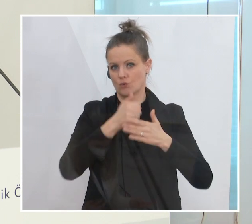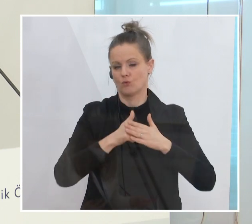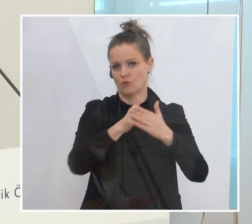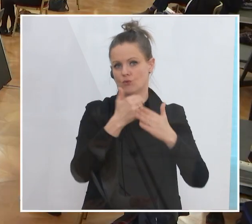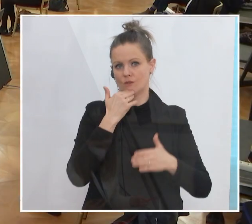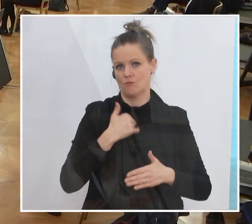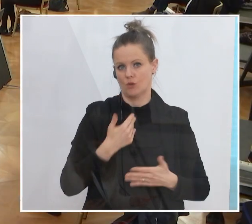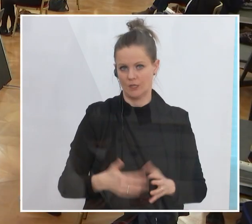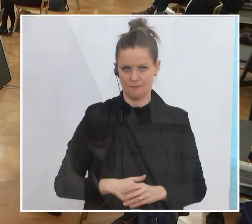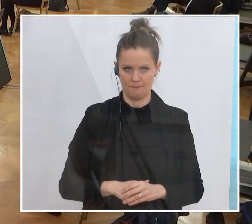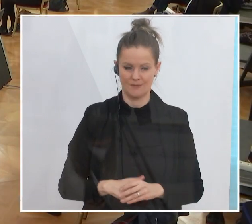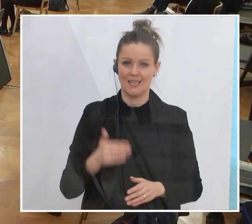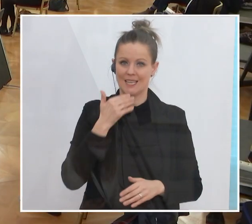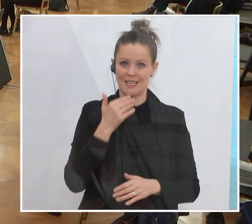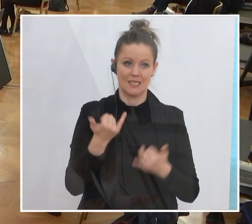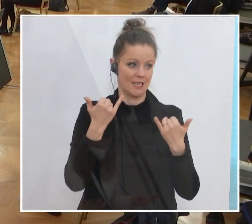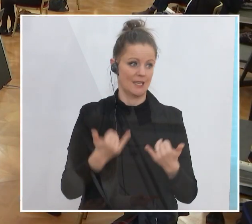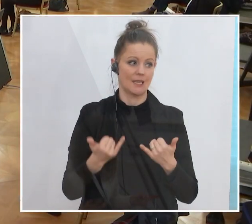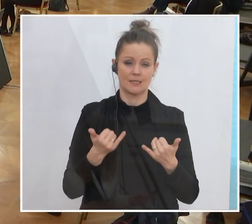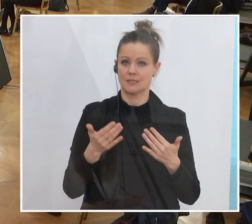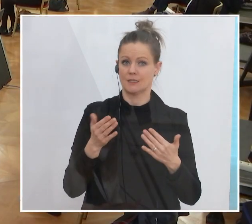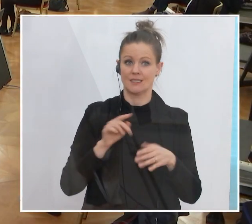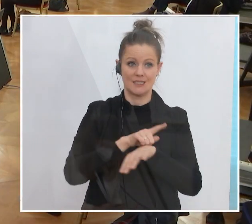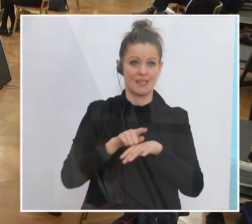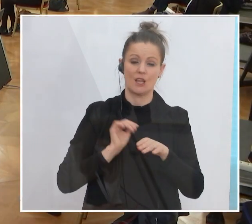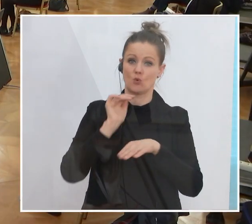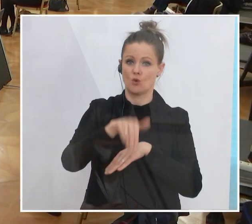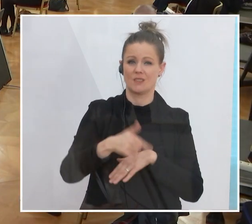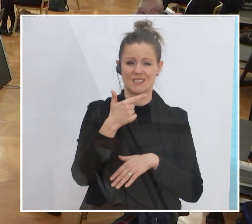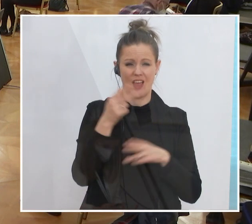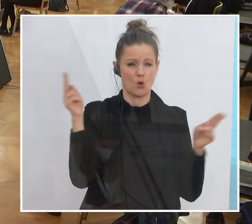Danke. Wir sind eigentlich schon über der Zeit, noch zwei ganz kurze Fragen, bitte um